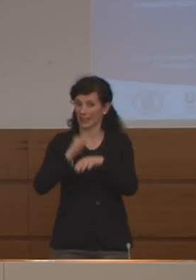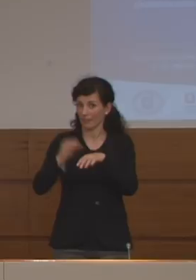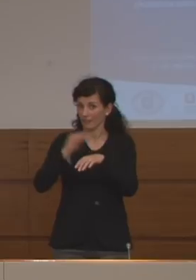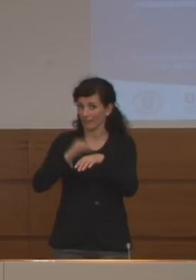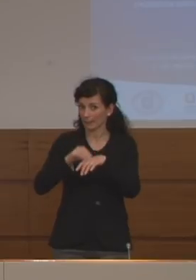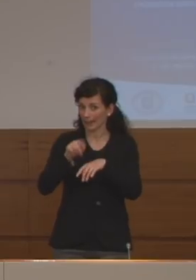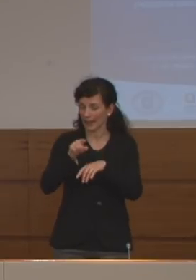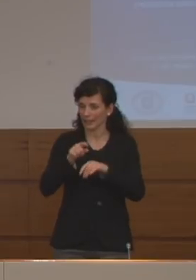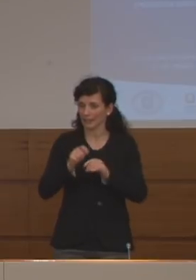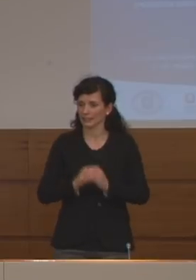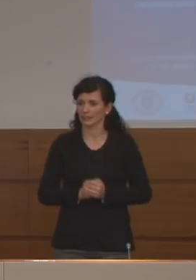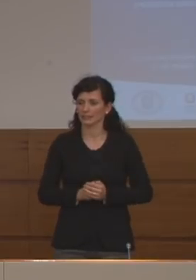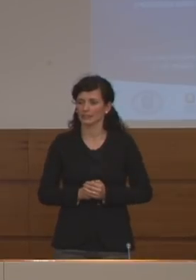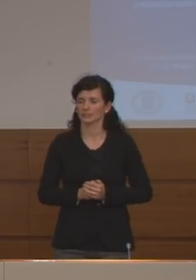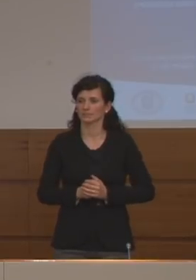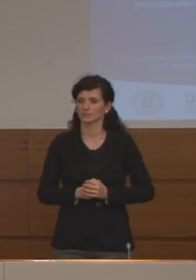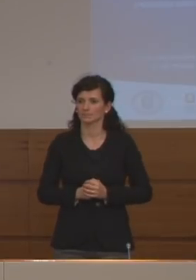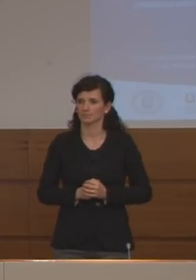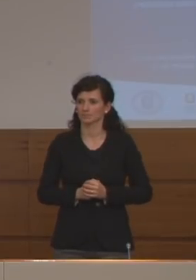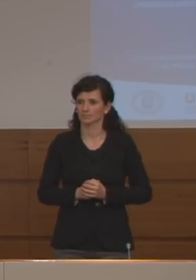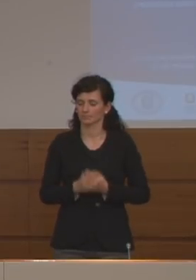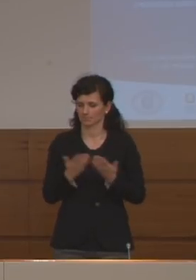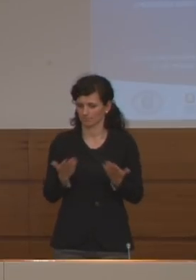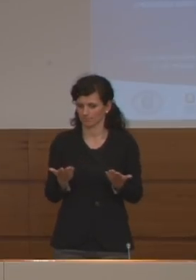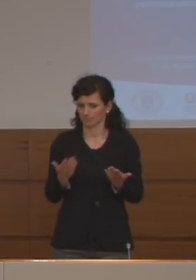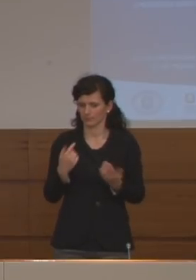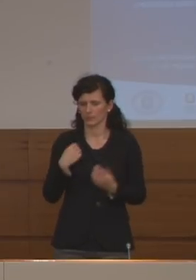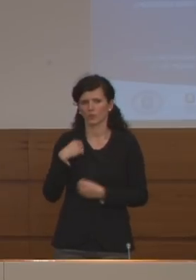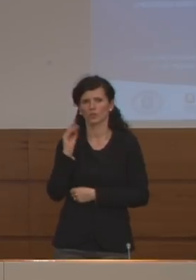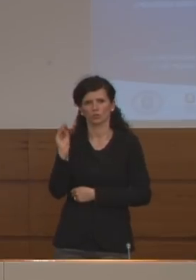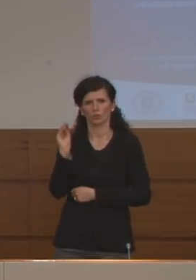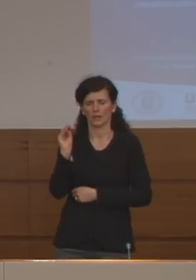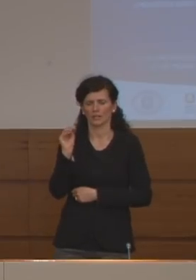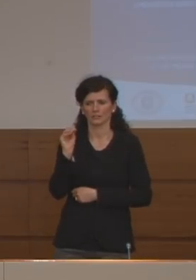A questo punto, secondo lei, una sua